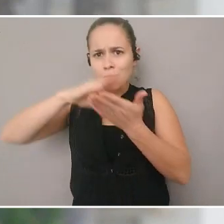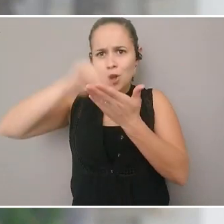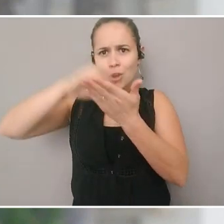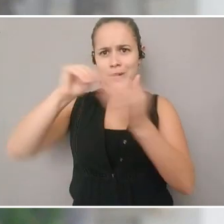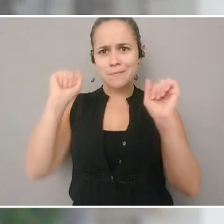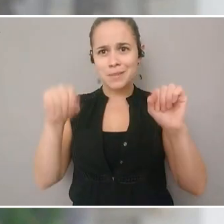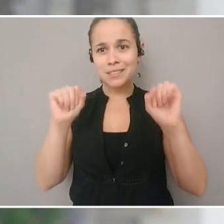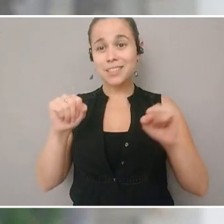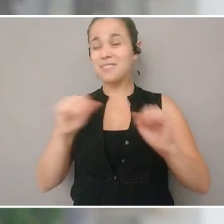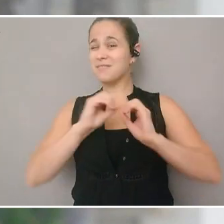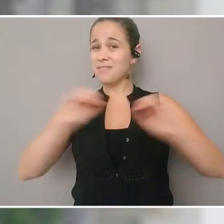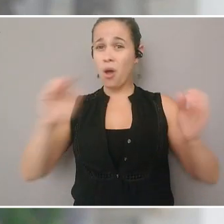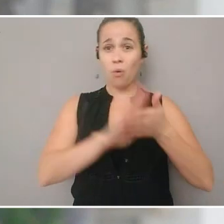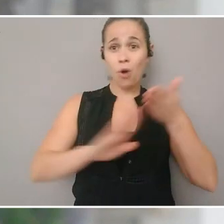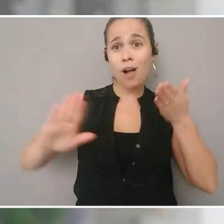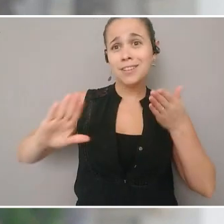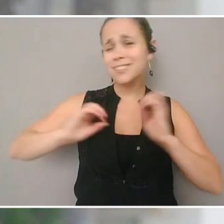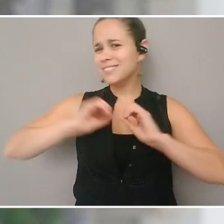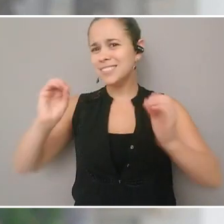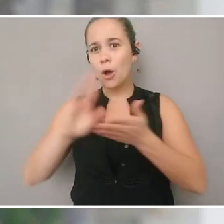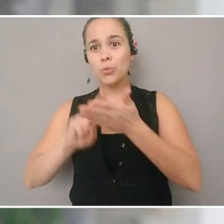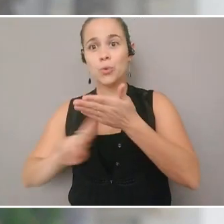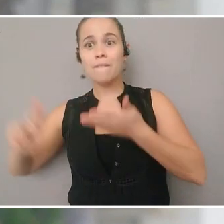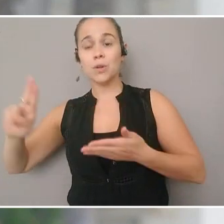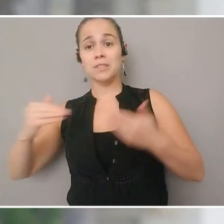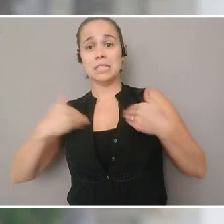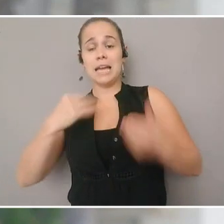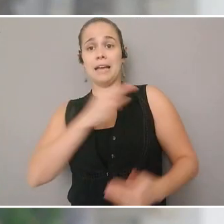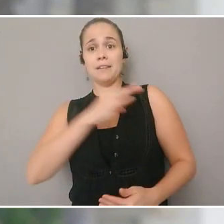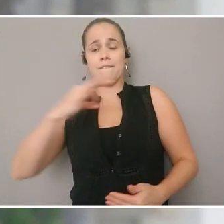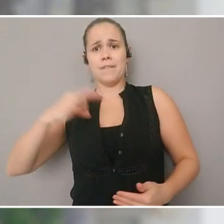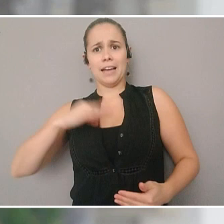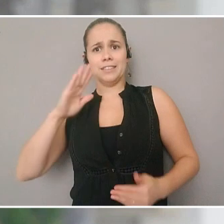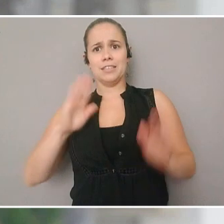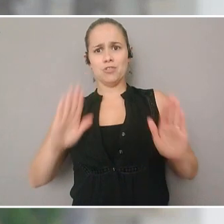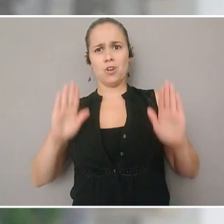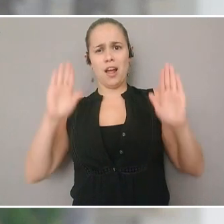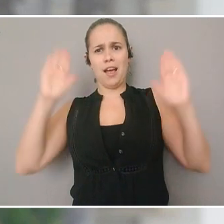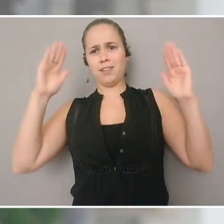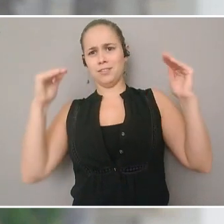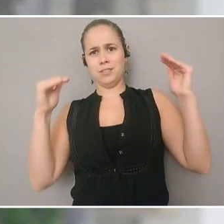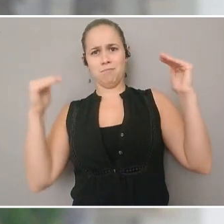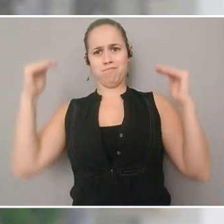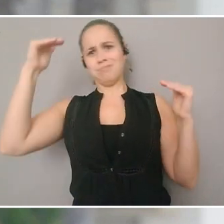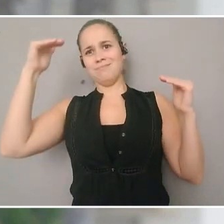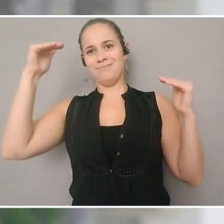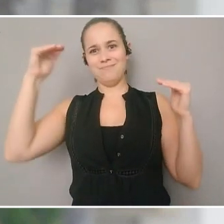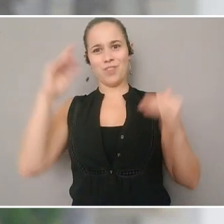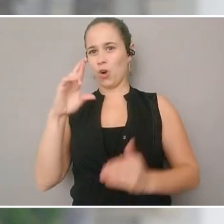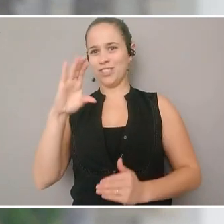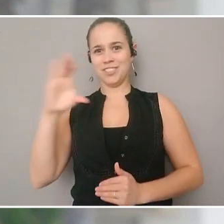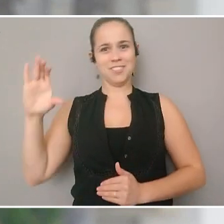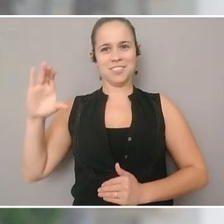universidad donde he trabajado tiene una facultad cuya excelencia